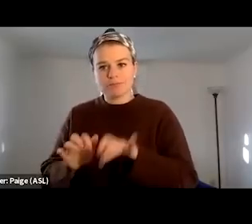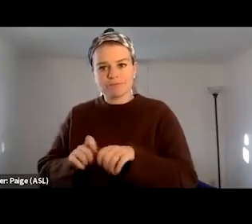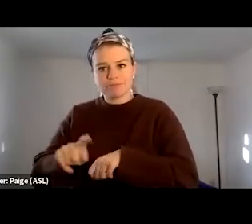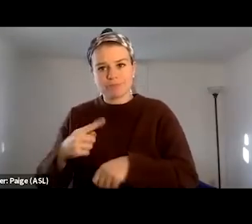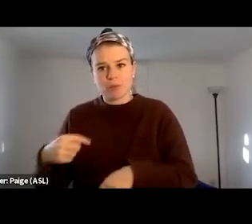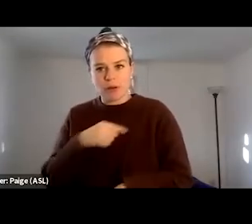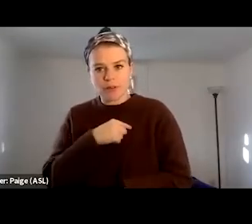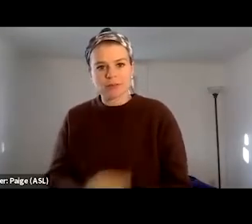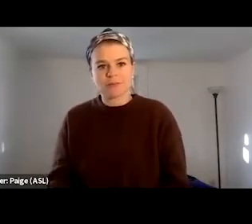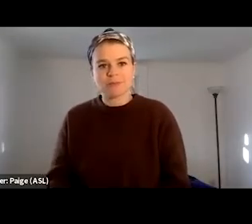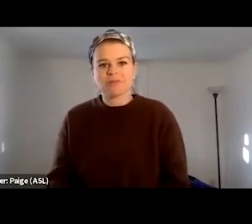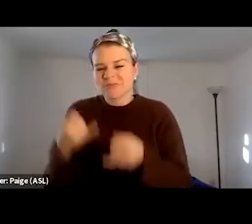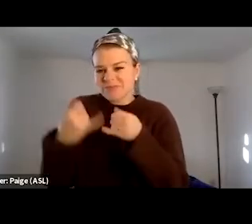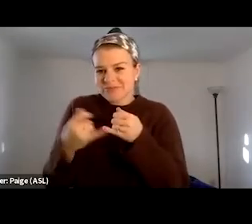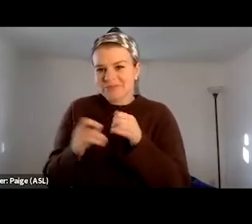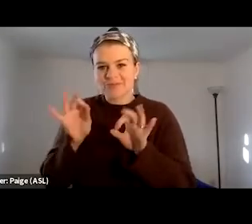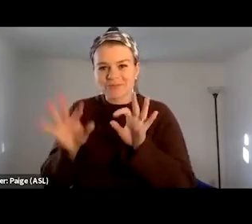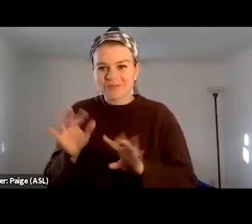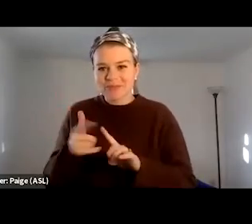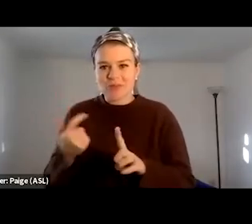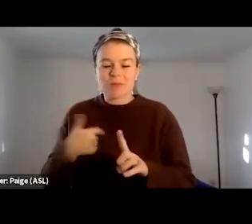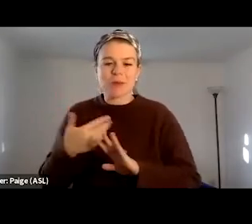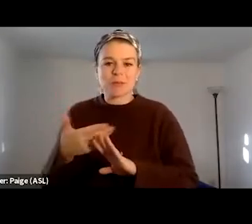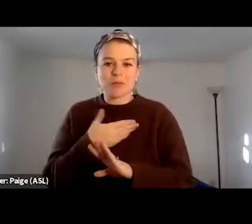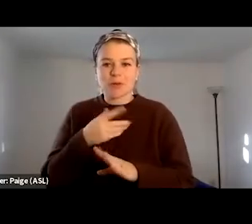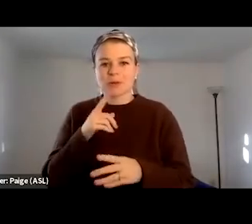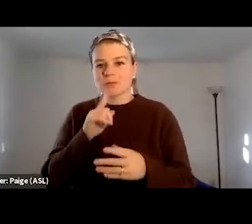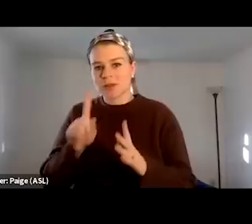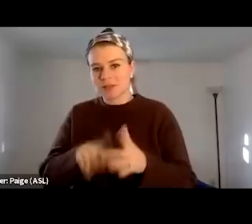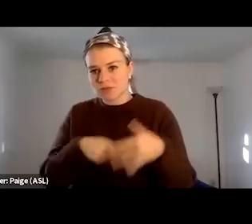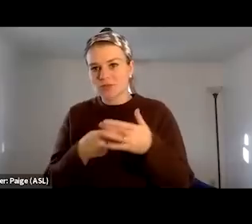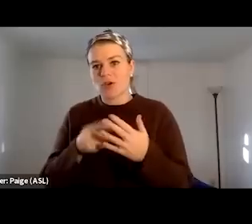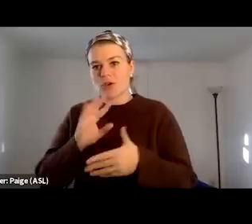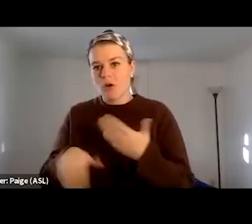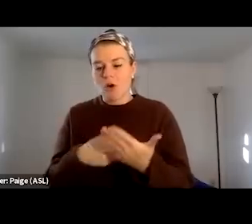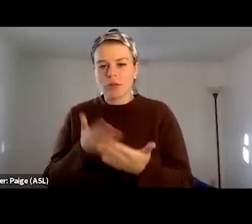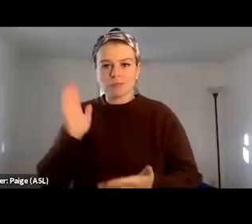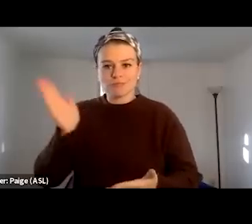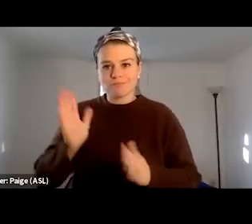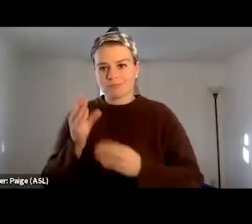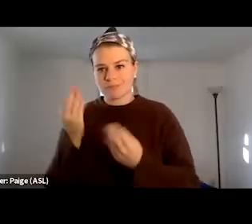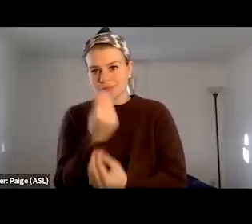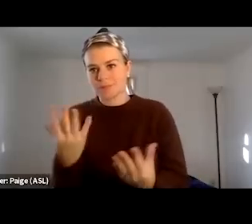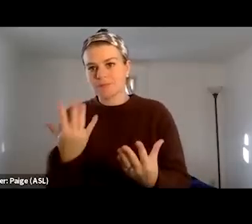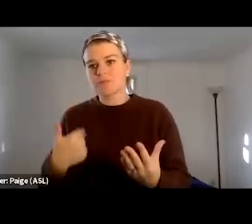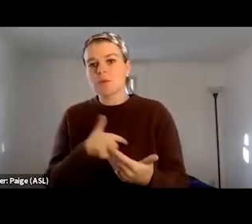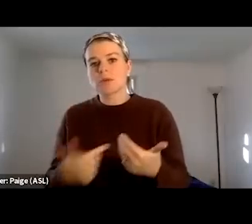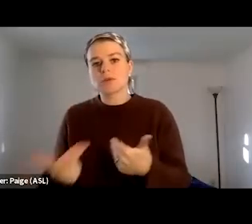Algunas instrucciones finales de mi parte antes de pasar a toda la gran información. Hoy nos acompaña un gran grupo